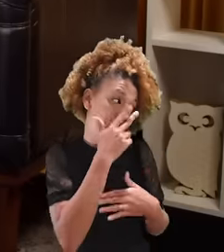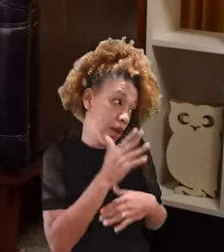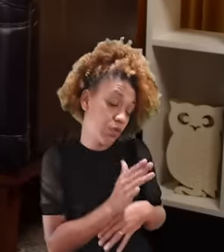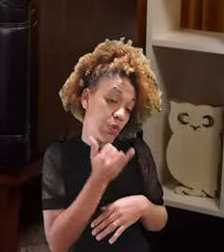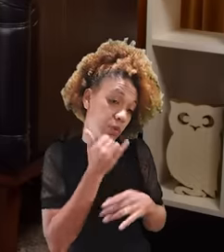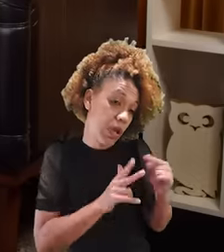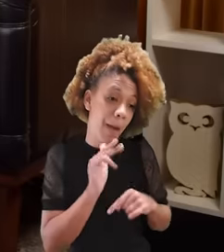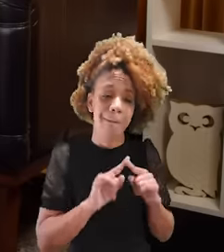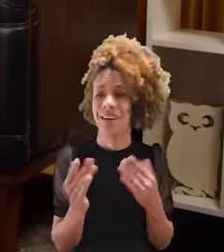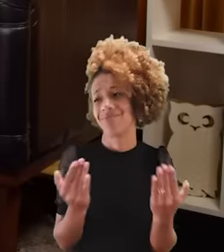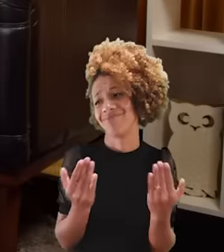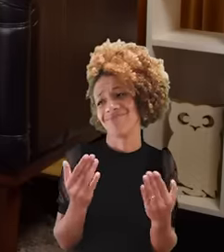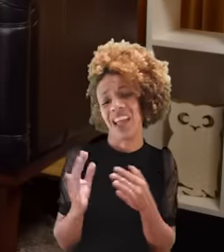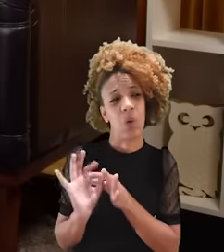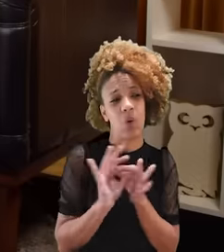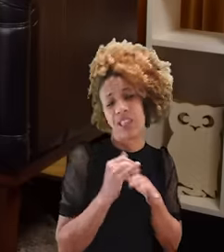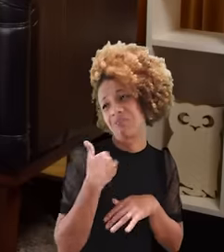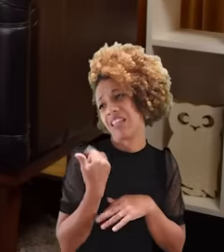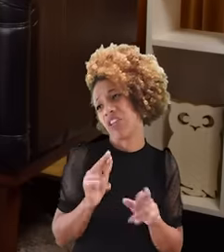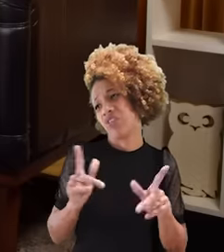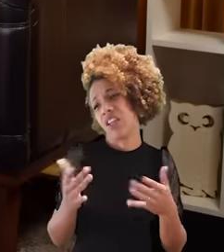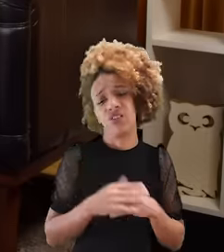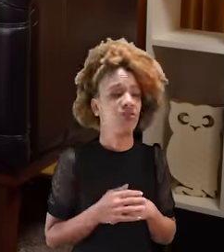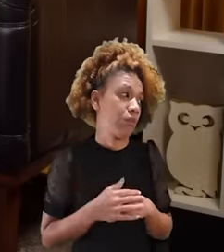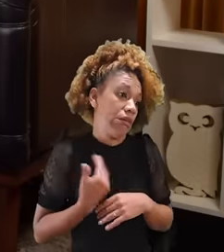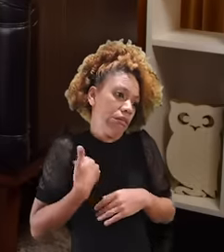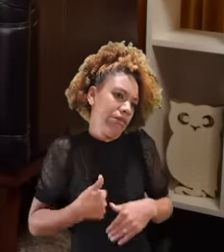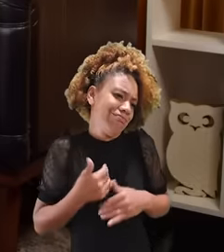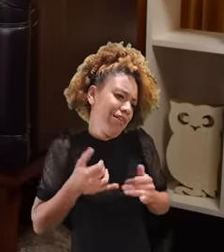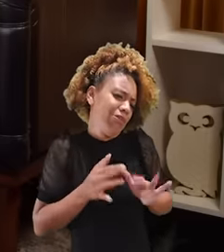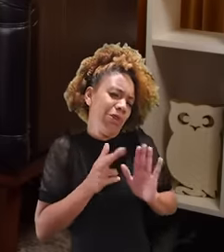te interromper coerente com a idade é eu acho que faltou quem sou eu tô cagando uma regra absurda